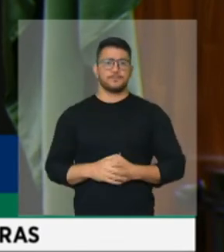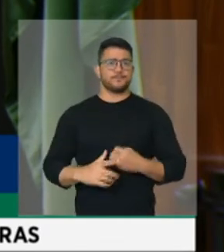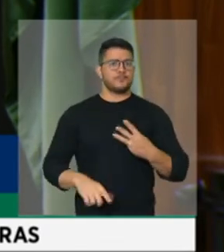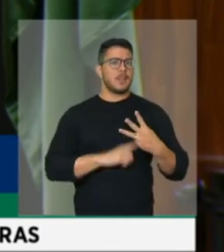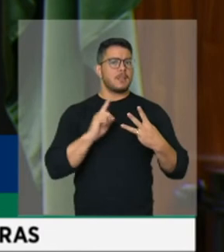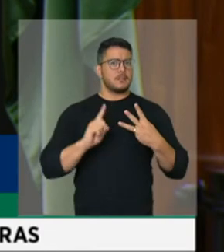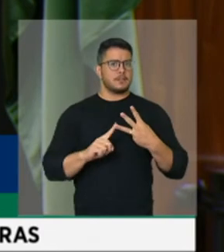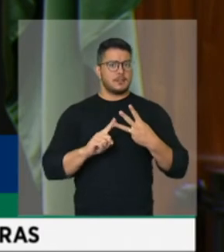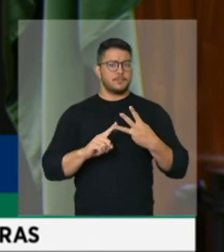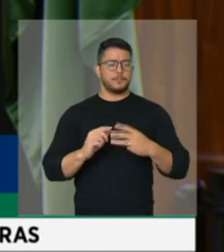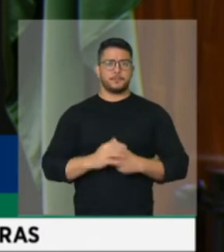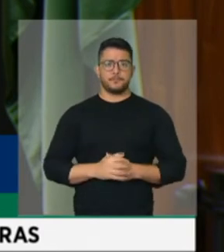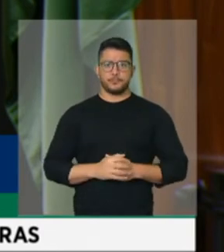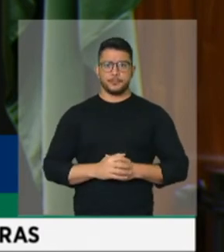PROVISÓRIA? PERGUNTO MAIS. NÃO É VERDADE, O SENHOR QUE